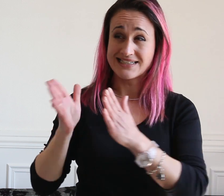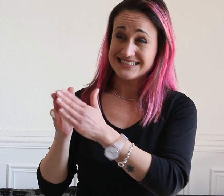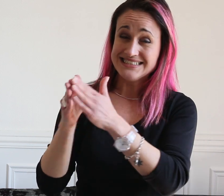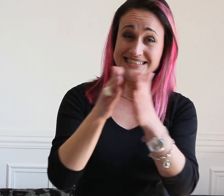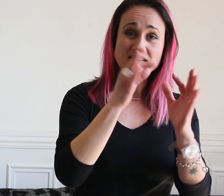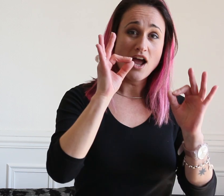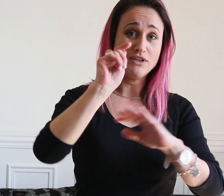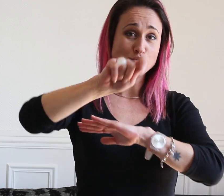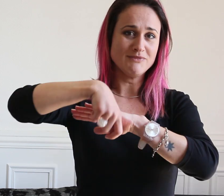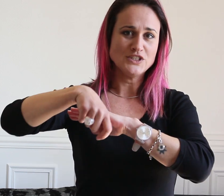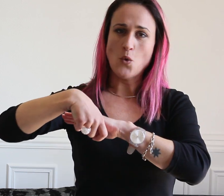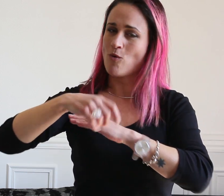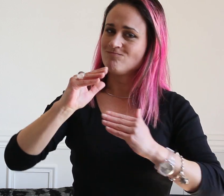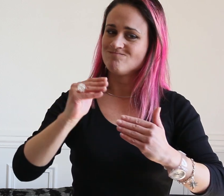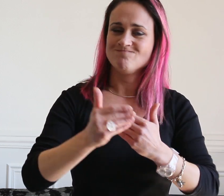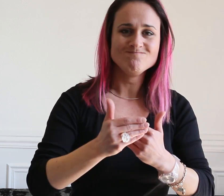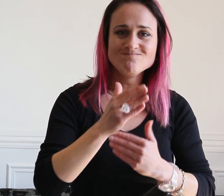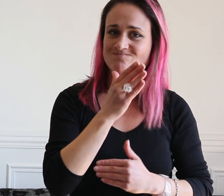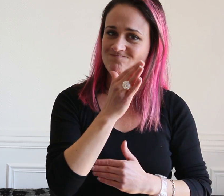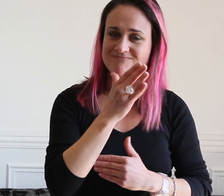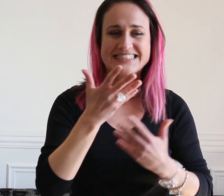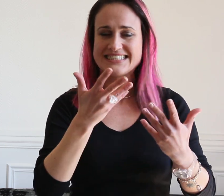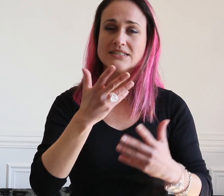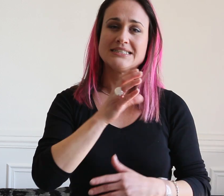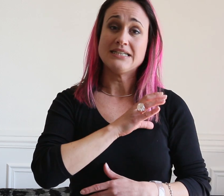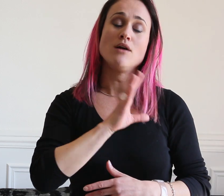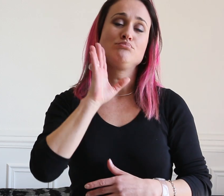.. on a dû faire des demandes de subvention, mais c'est un peu tard.